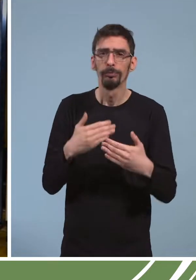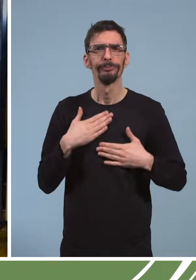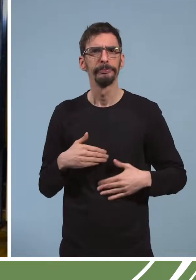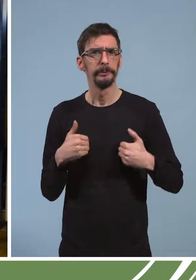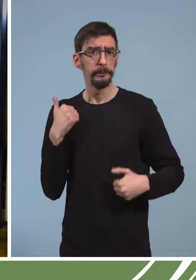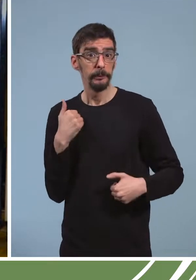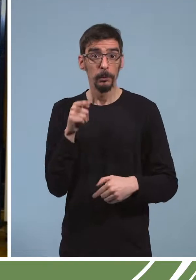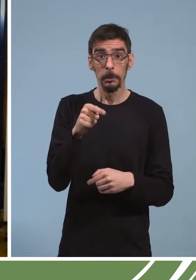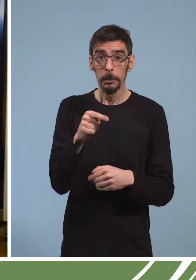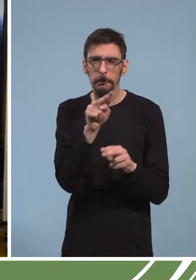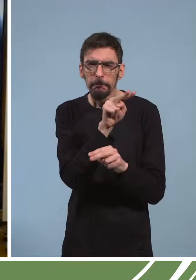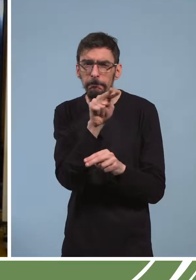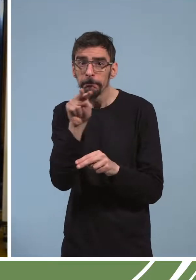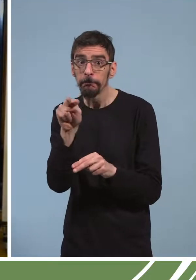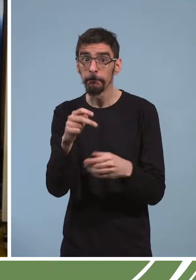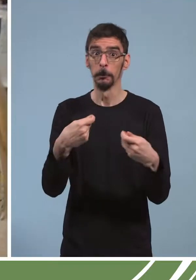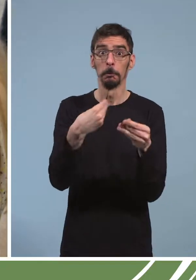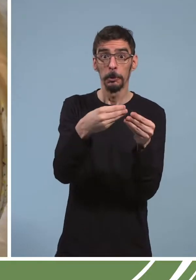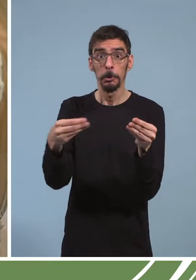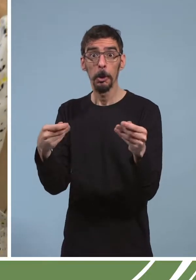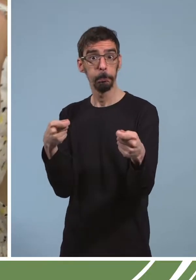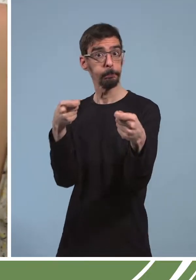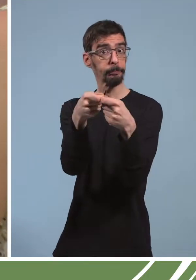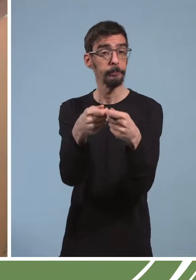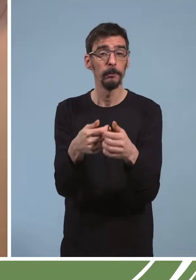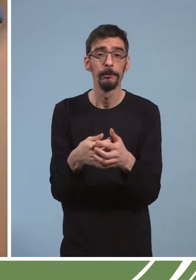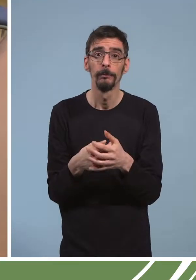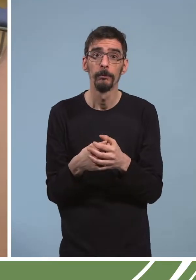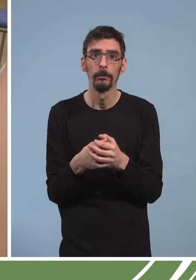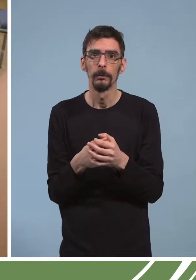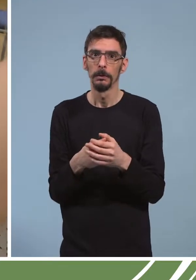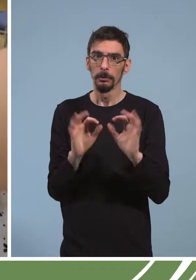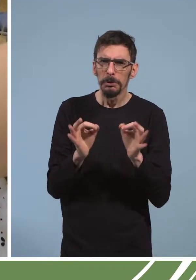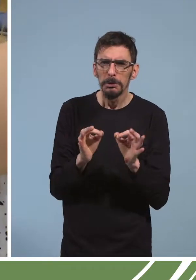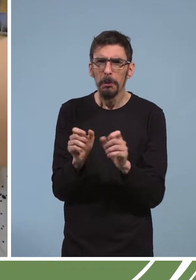wähle die Materialien dementsprechend aus. Wir zum Beispiel haben besonders große goldene Taler verwendet.